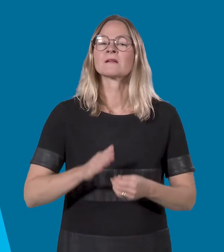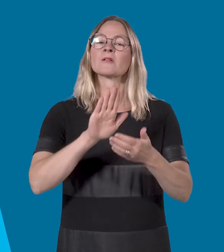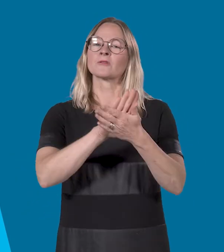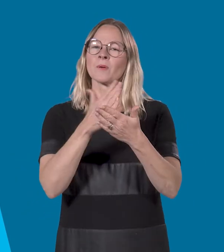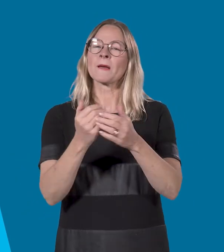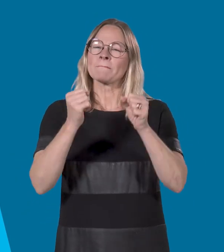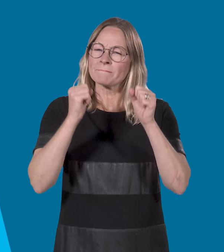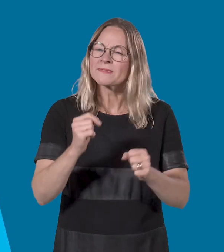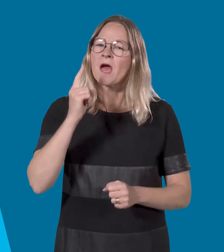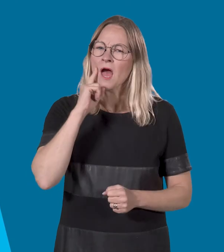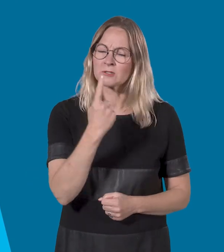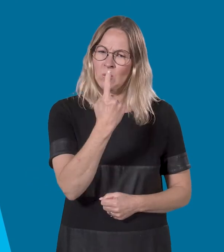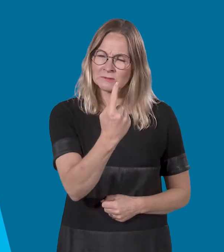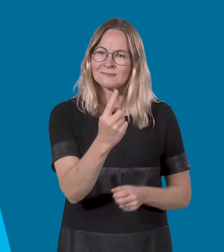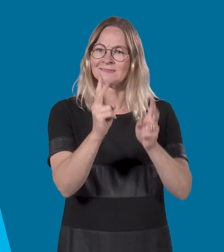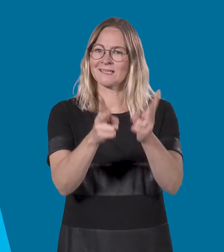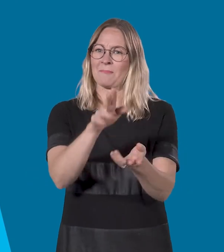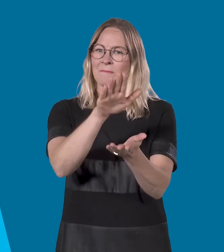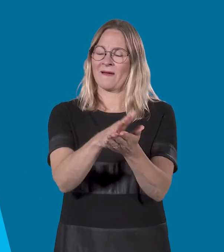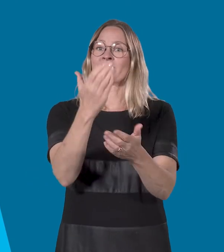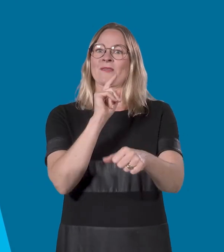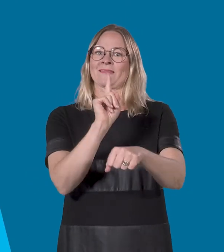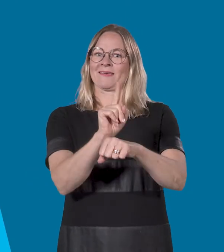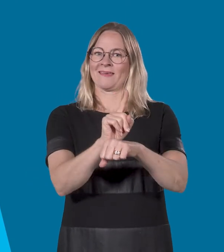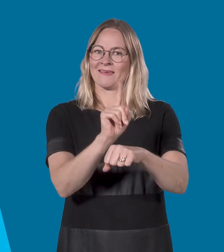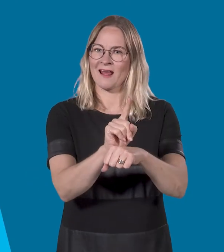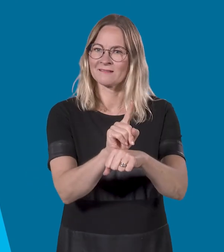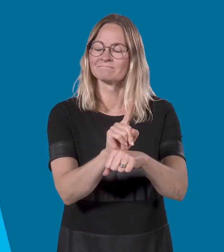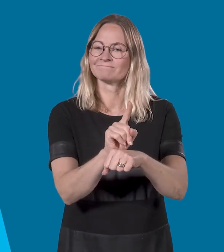Tulkki pitää voida tilata aina yhdestä ja samasta paikasta,